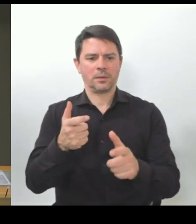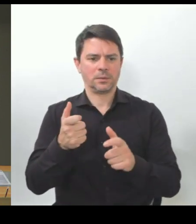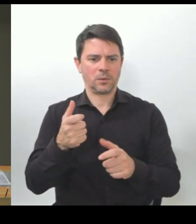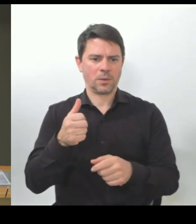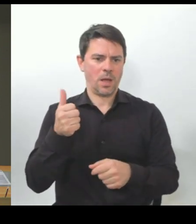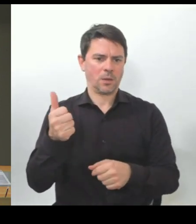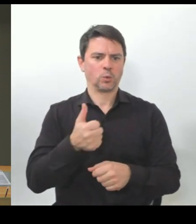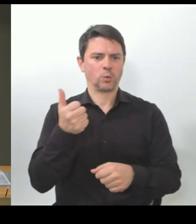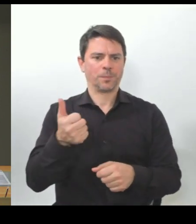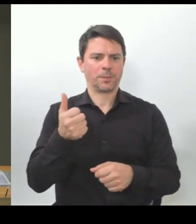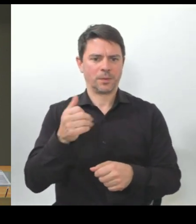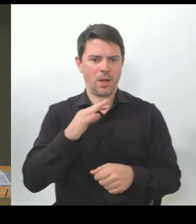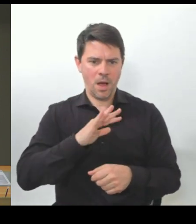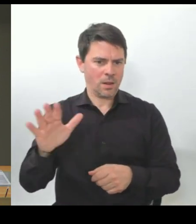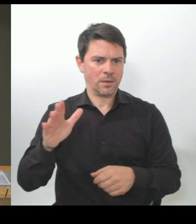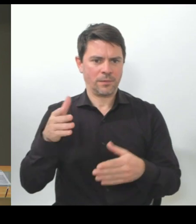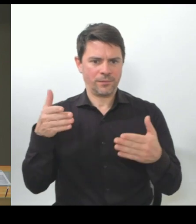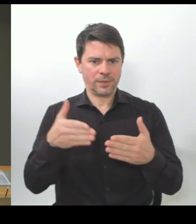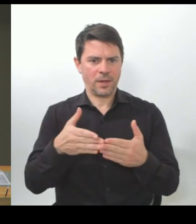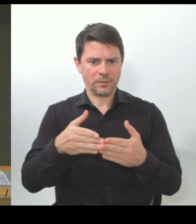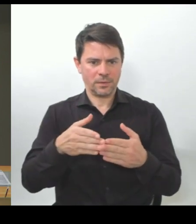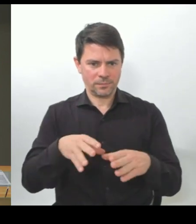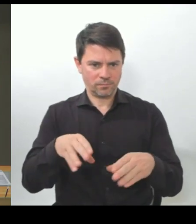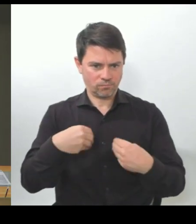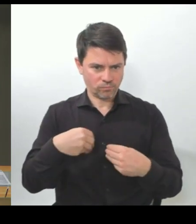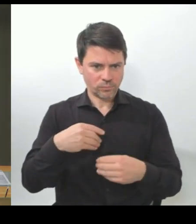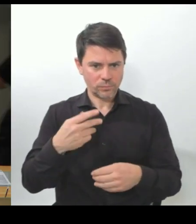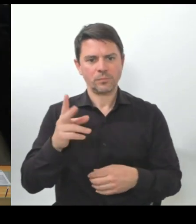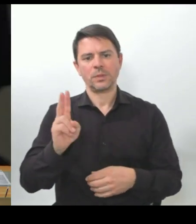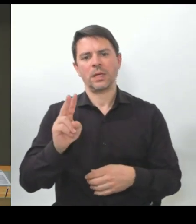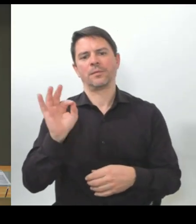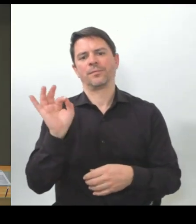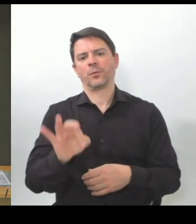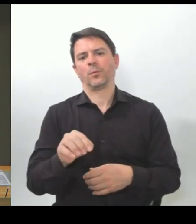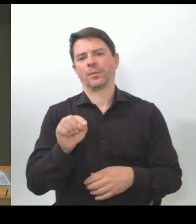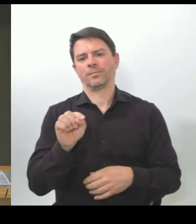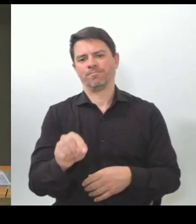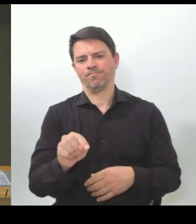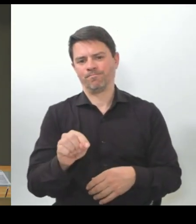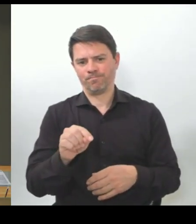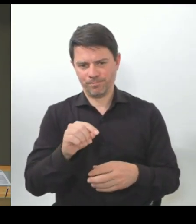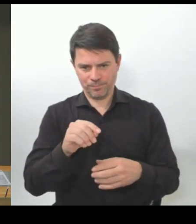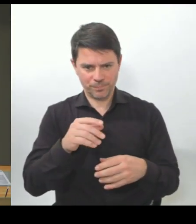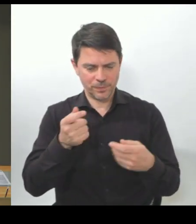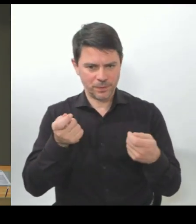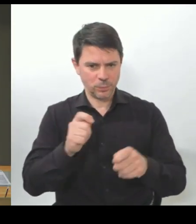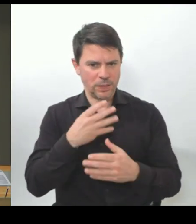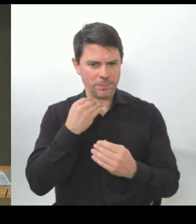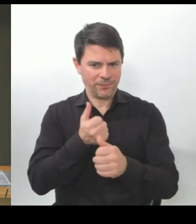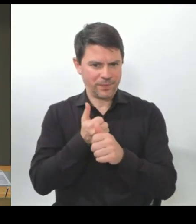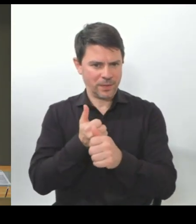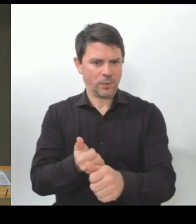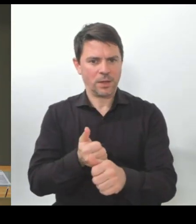unter der Nummer vier Punkt drei. Ich Rufe auf Tagesordnungspunkt 18 Vorlage zur Beschlussfassung Drucksache 19 0804.